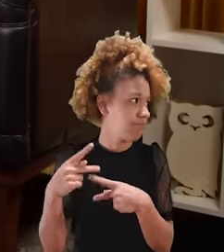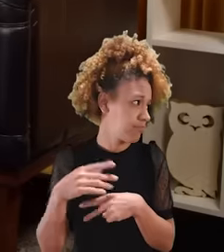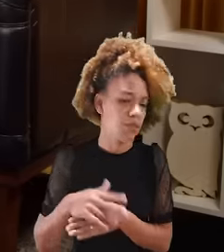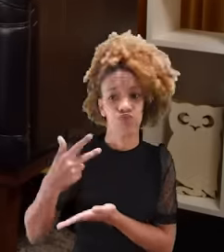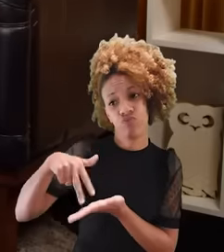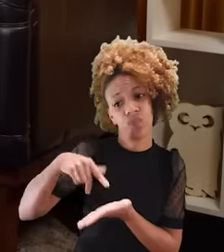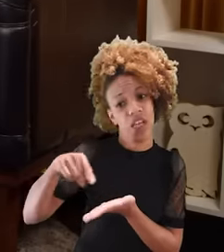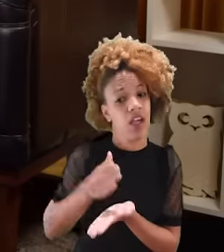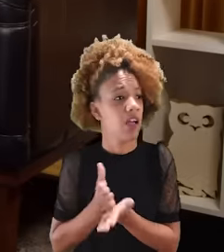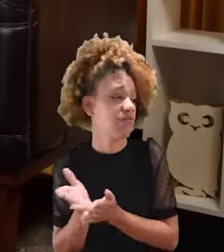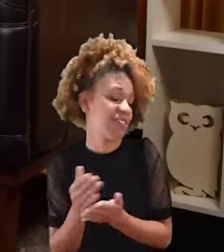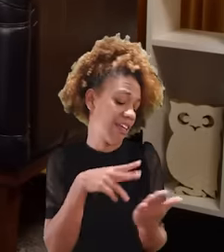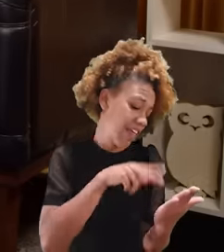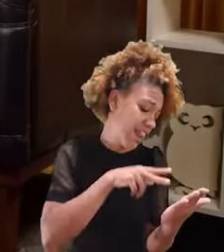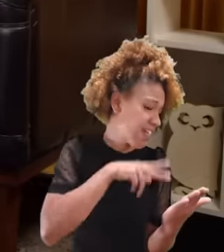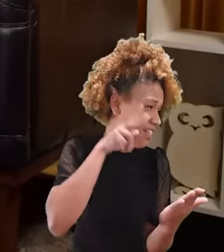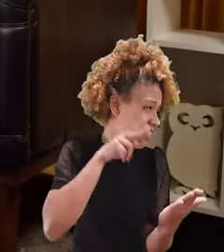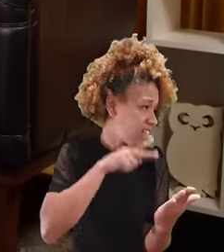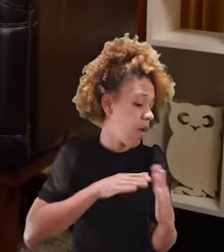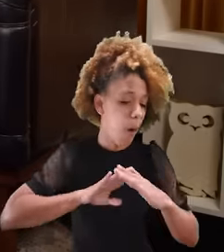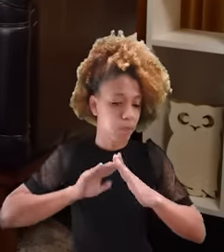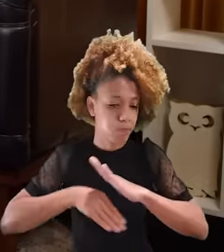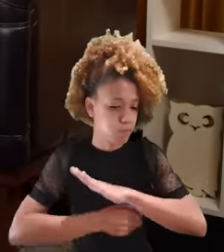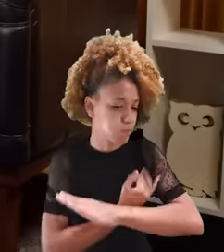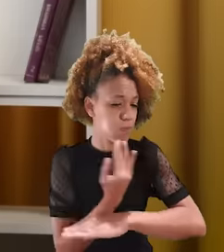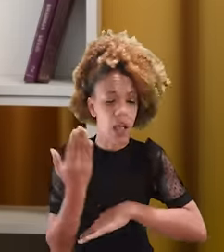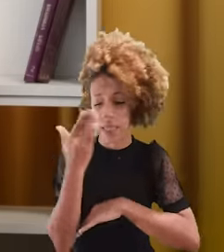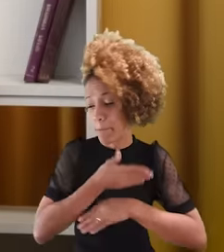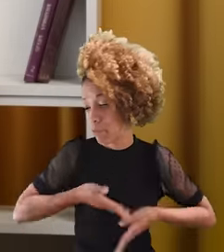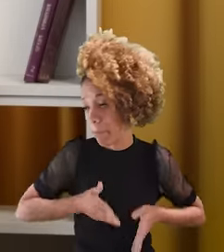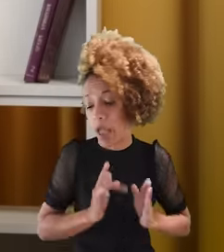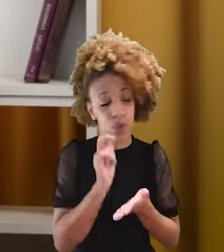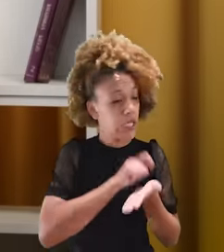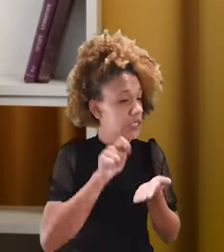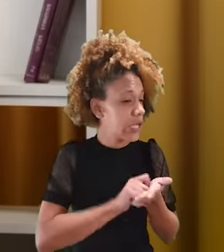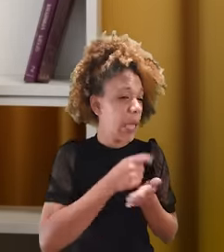assim aí o cara tem que ler a história da baleia da [ __ ] que pariu escrito em 1800 tem que ser